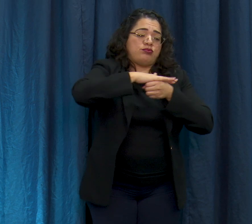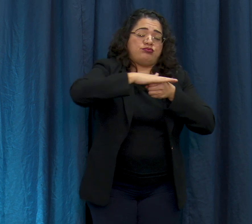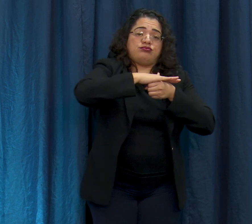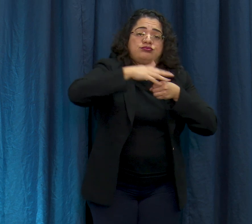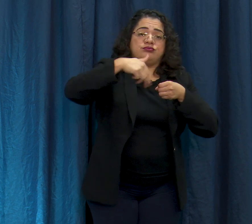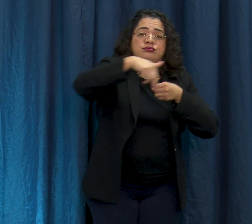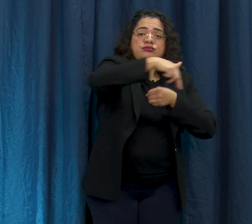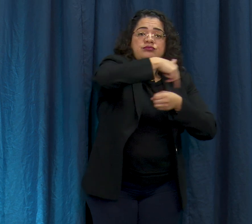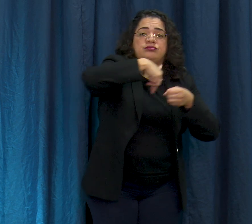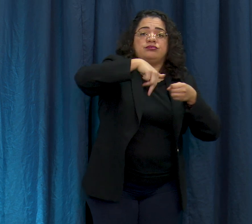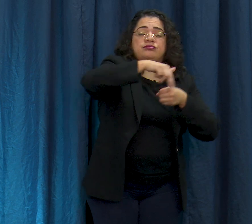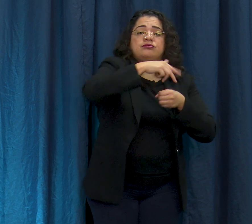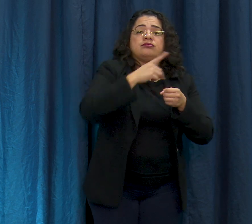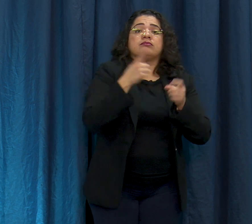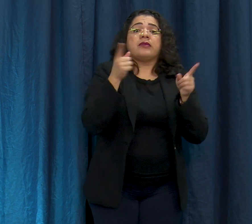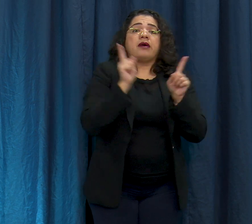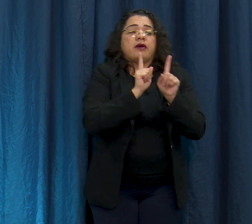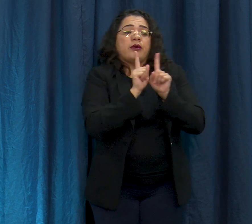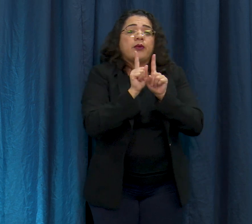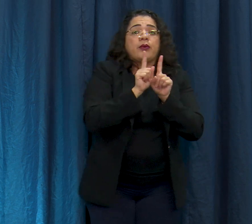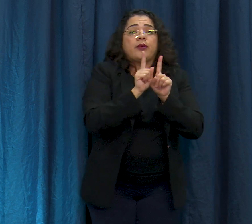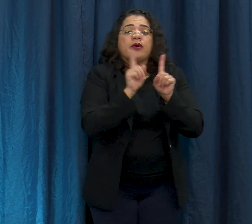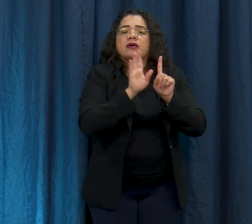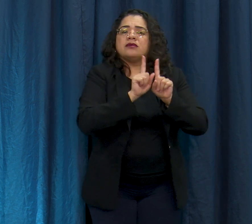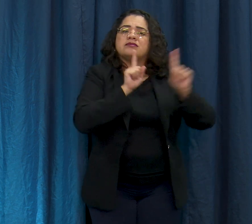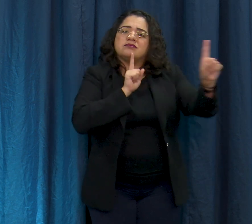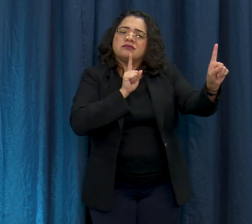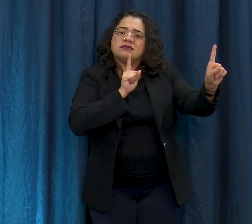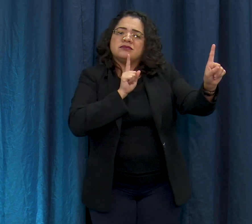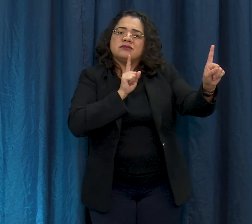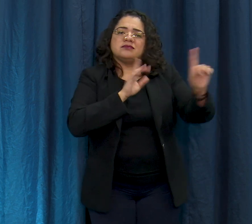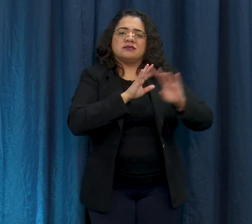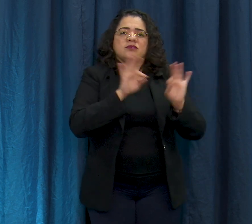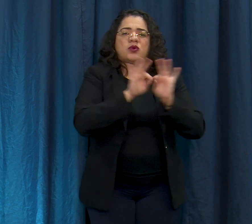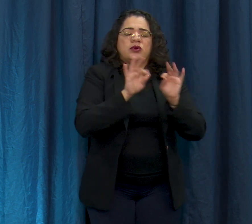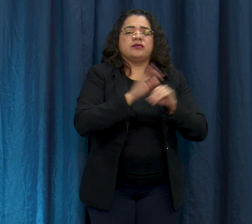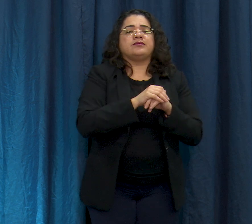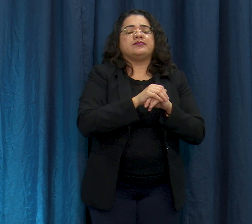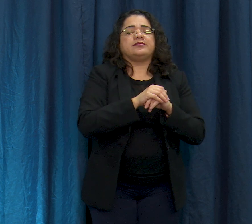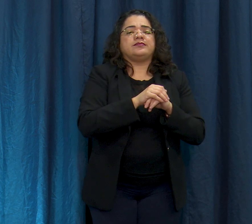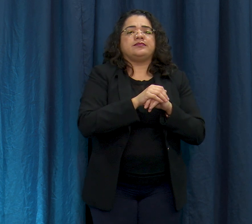más que Minas no pueden con Craig are say Tammy endo record ahmo's Katie rawr